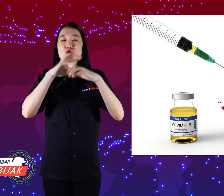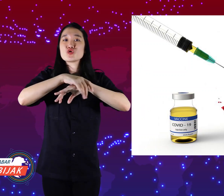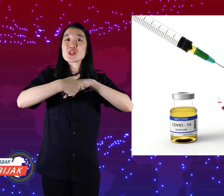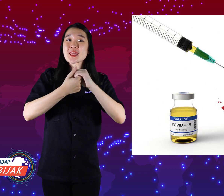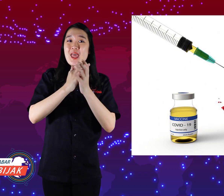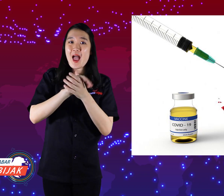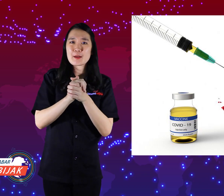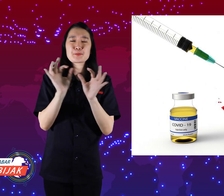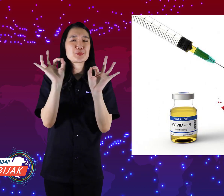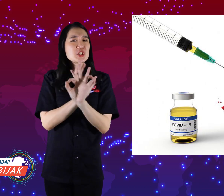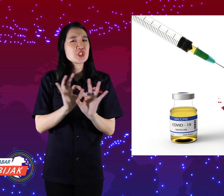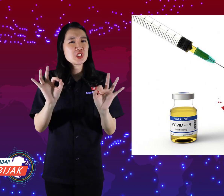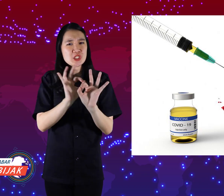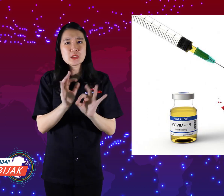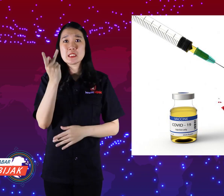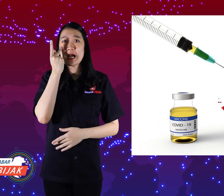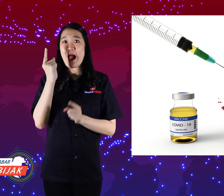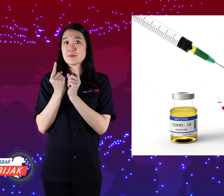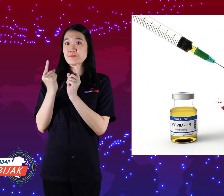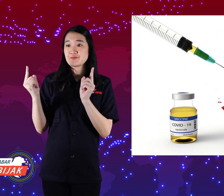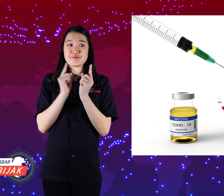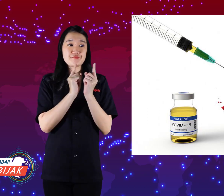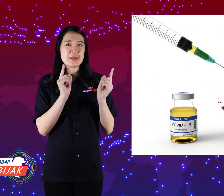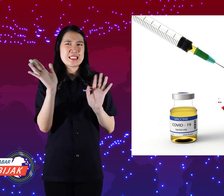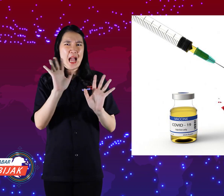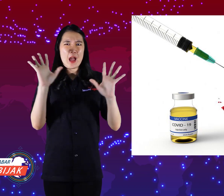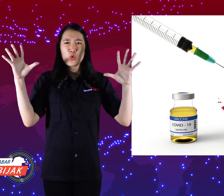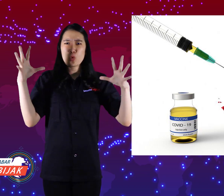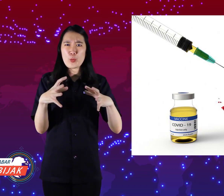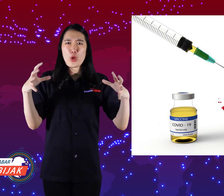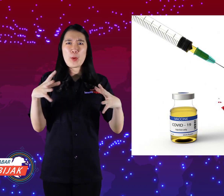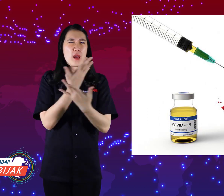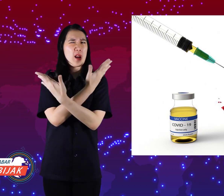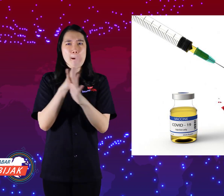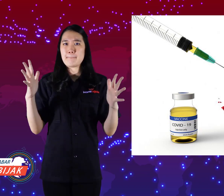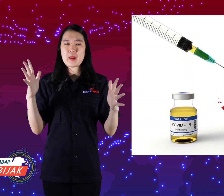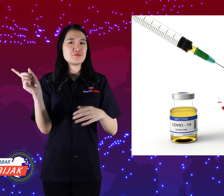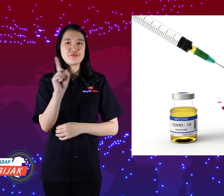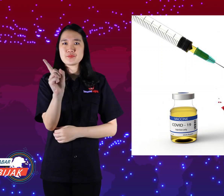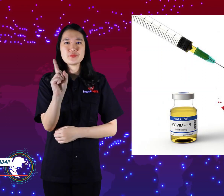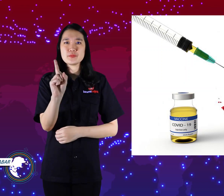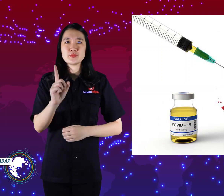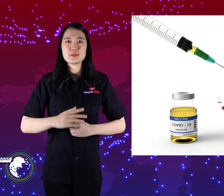cuci tangan yang bersih, jaga jarak, jangan berkumpul di tempat ramai.